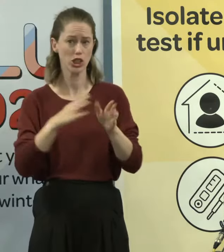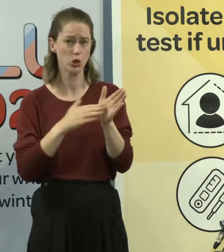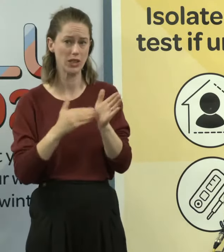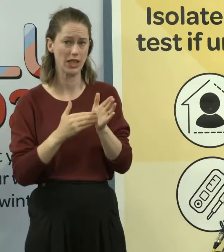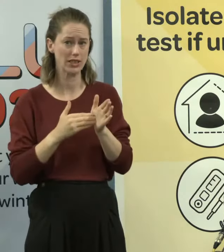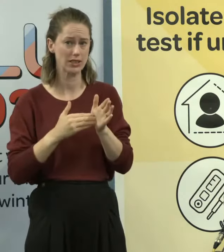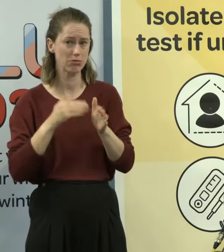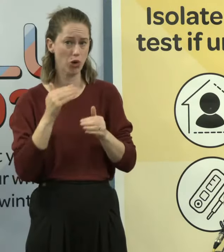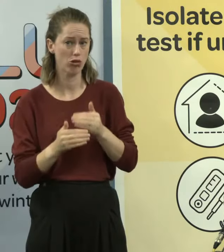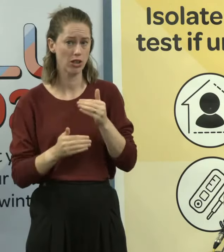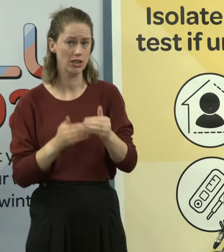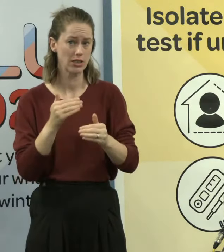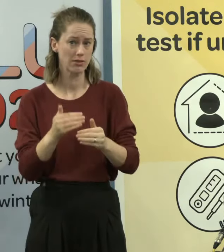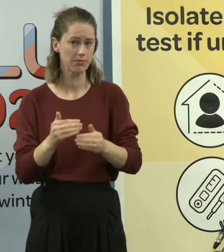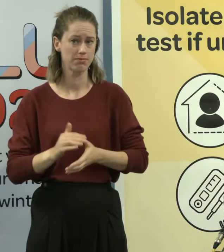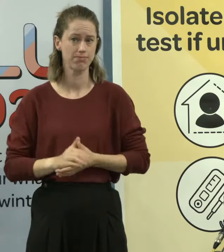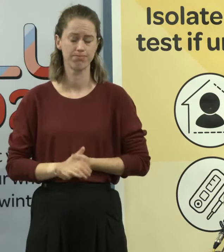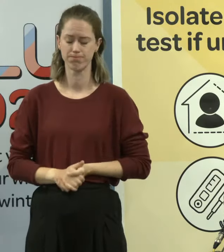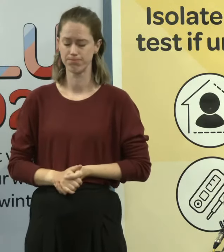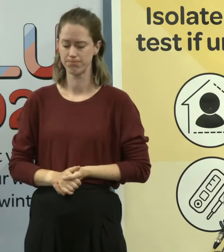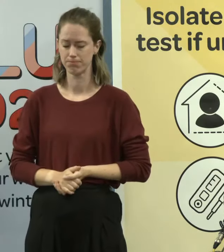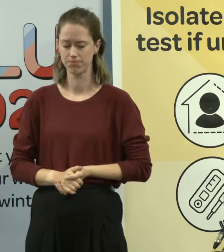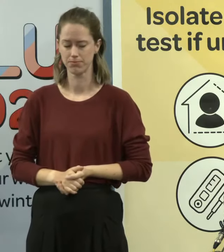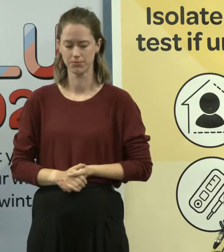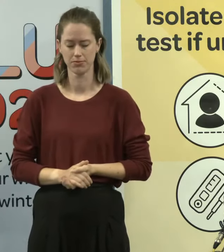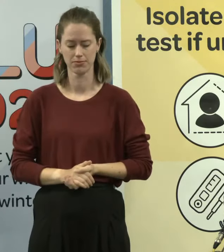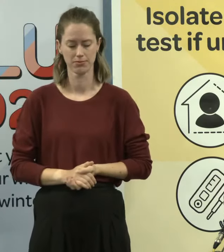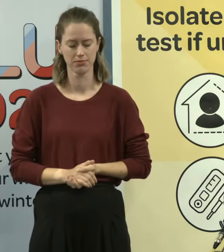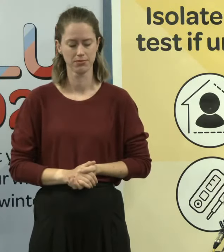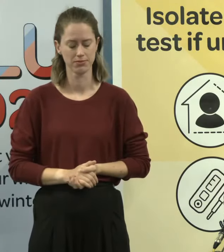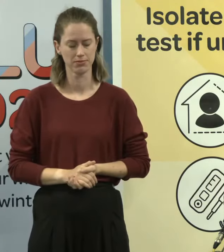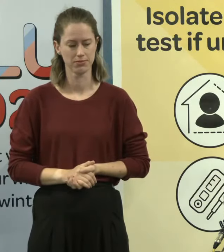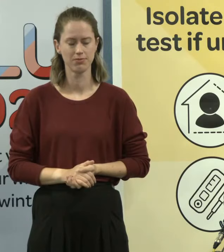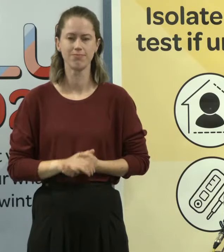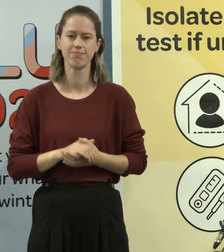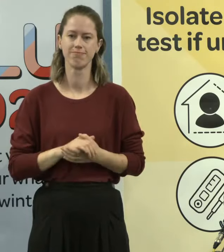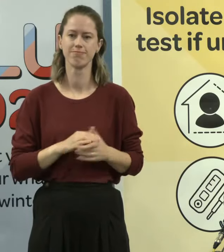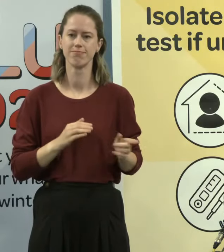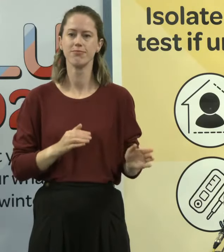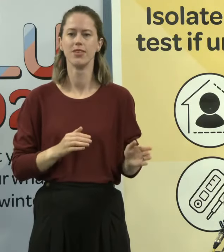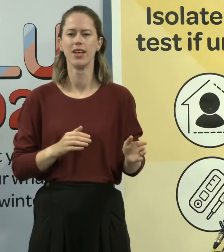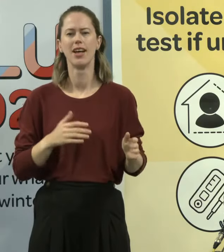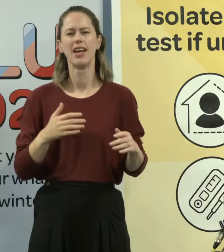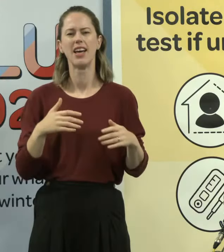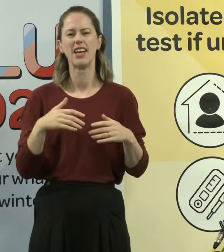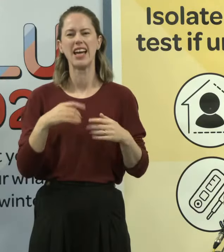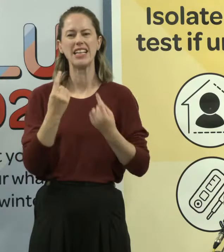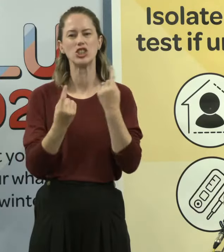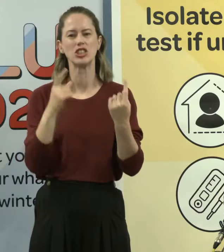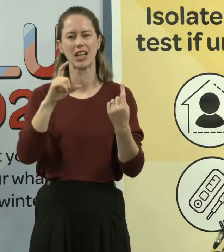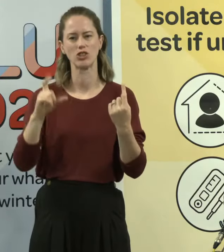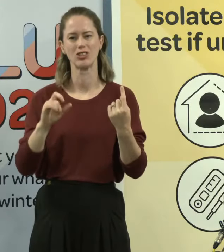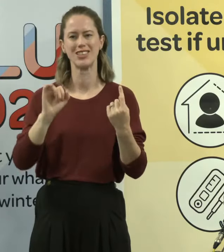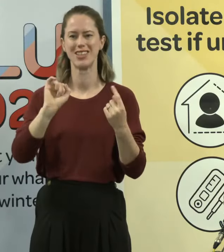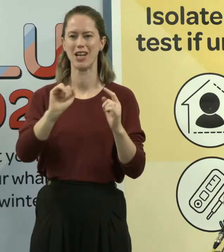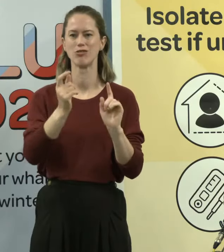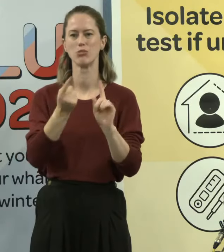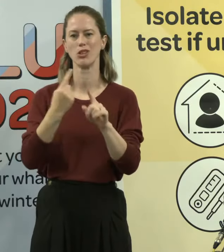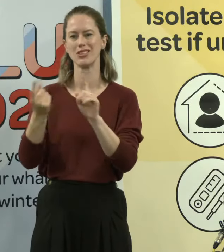a ia? Kei a koe he whanau me o